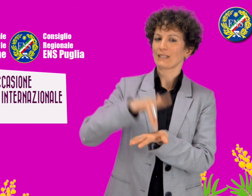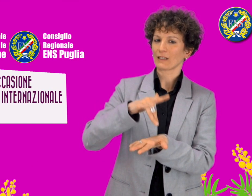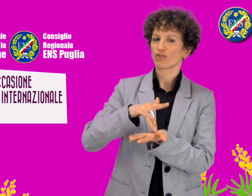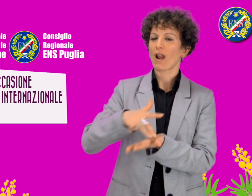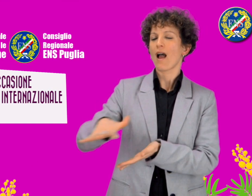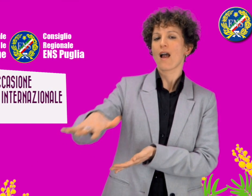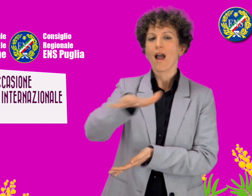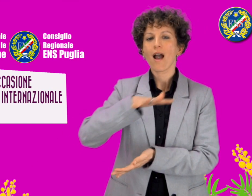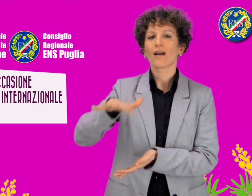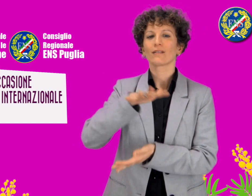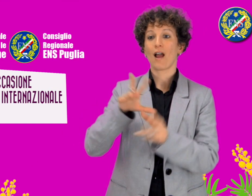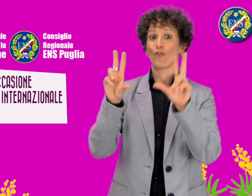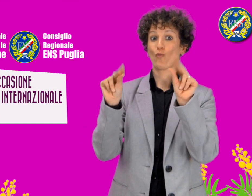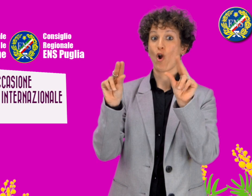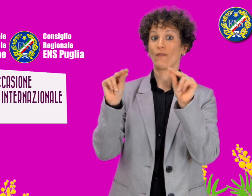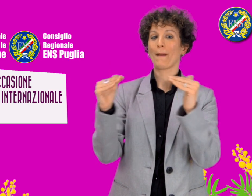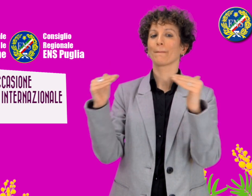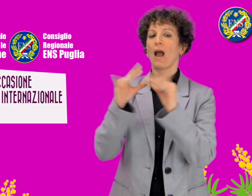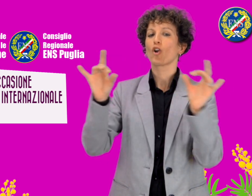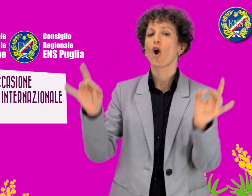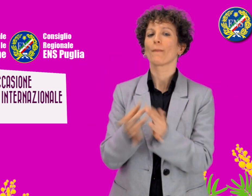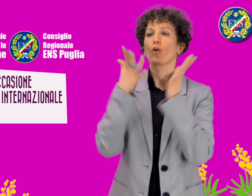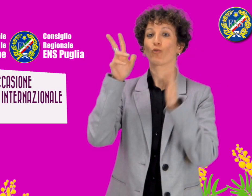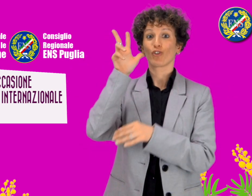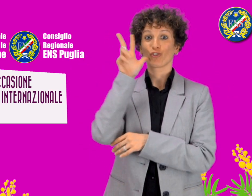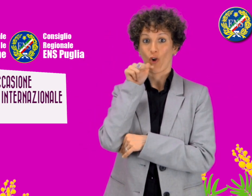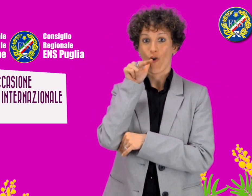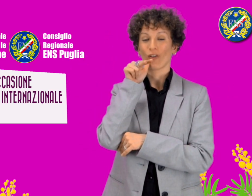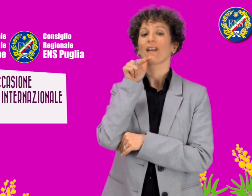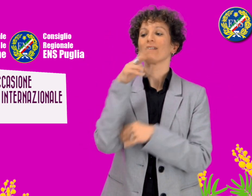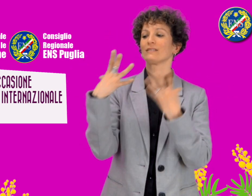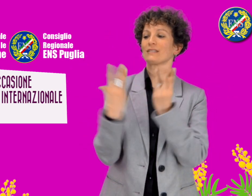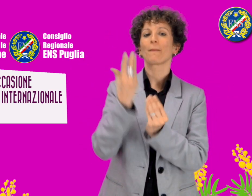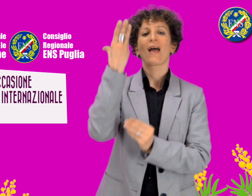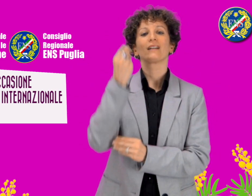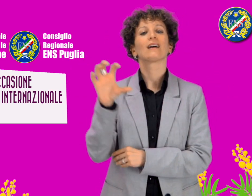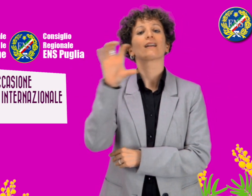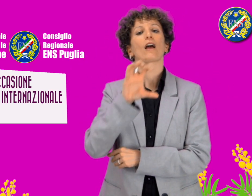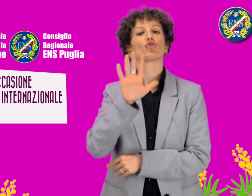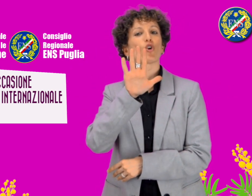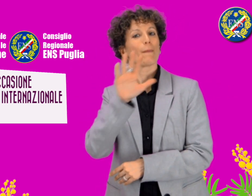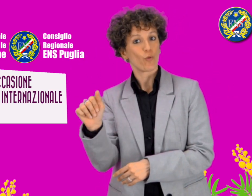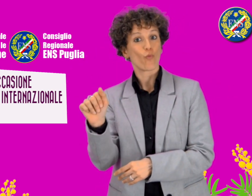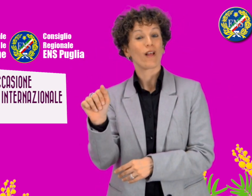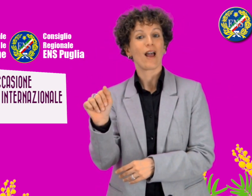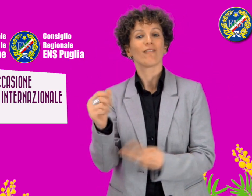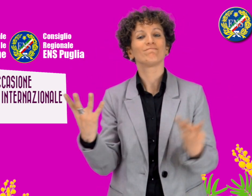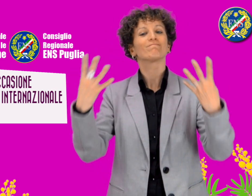È da questa premessa che la Sede Centrale dell'ENS, la nuova Area Pari Opportunità per le Donne dell'ENS e il Consiglio Regionale ENS Puglia